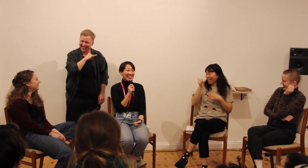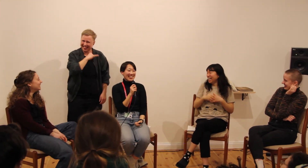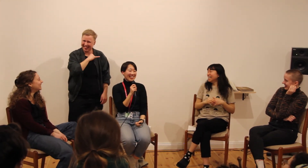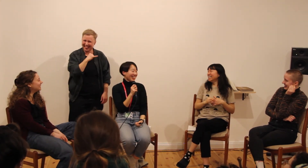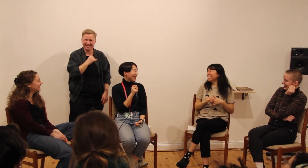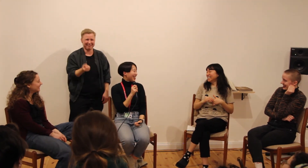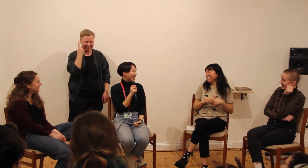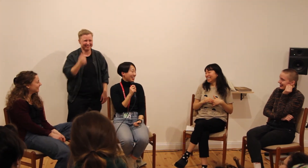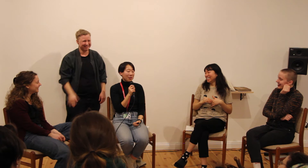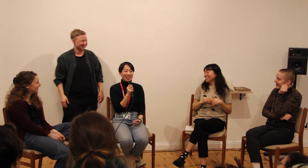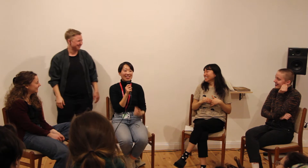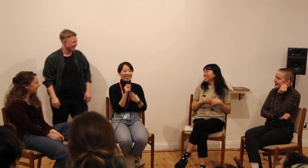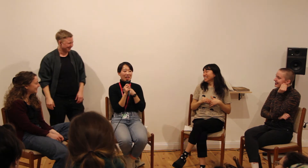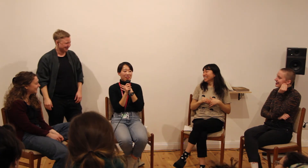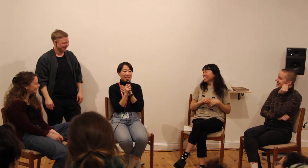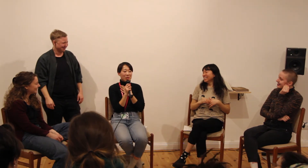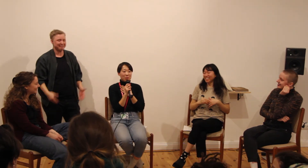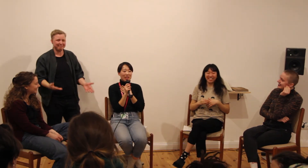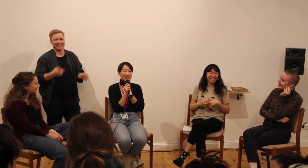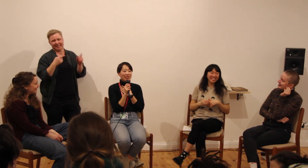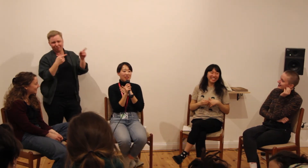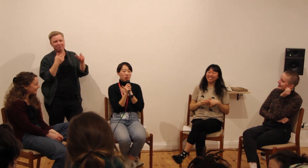Er arbeitet in einem Café das Fritz heißt.